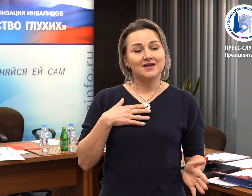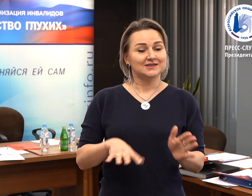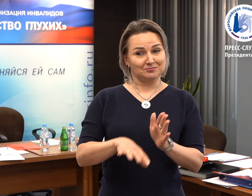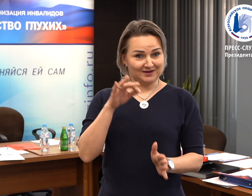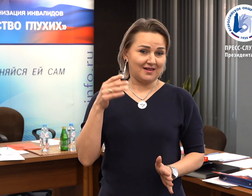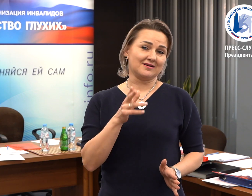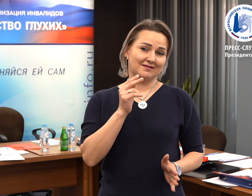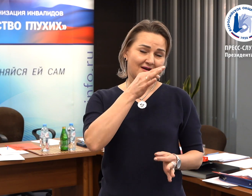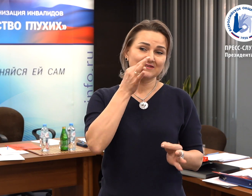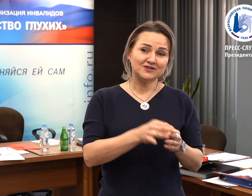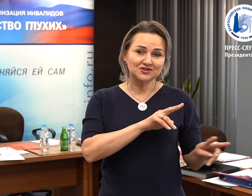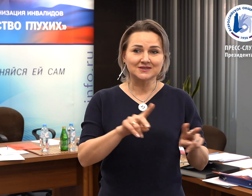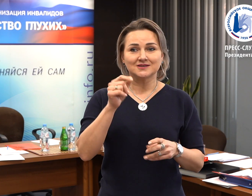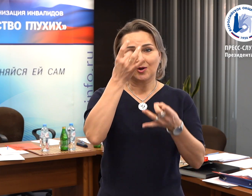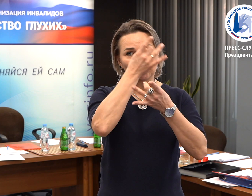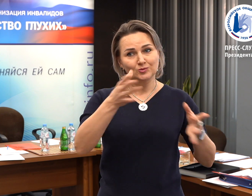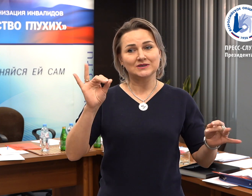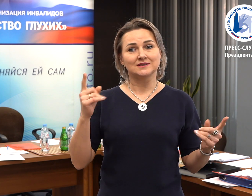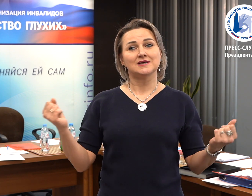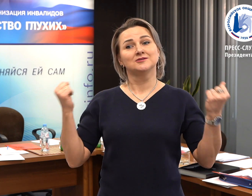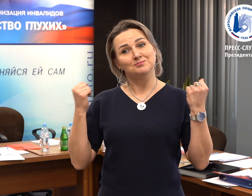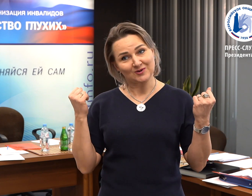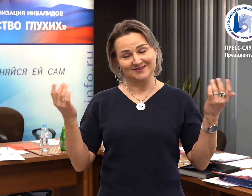Я курирую культуру и спорт.